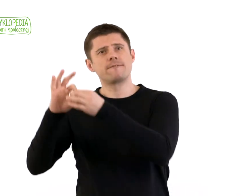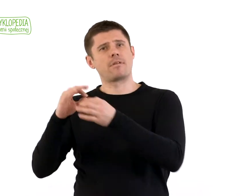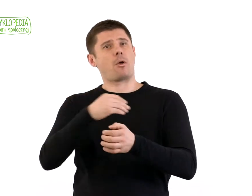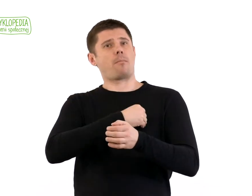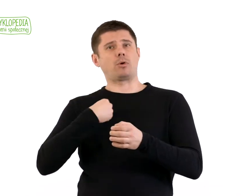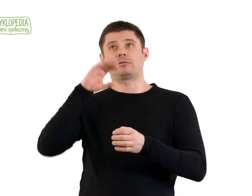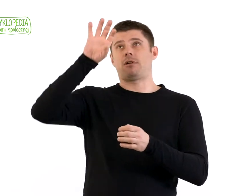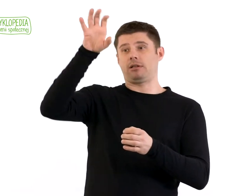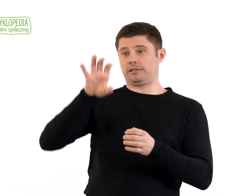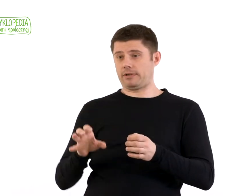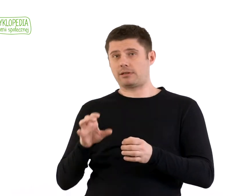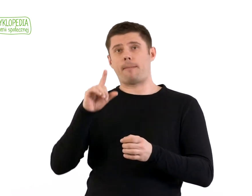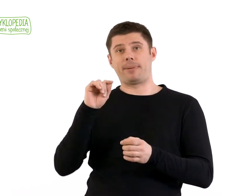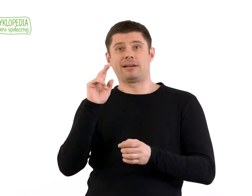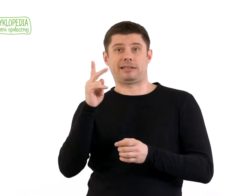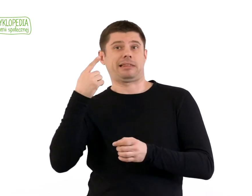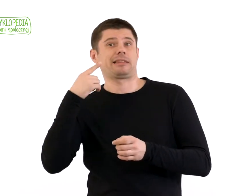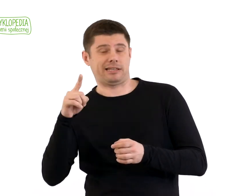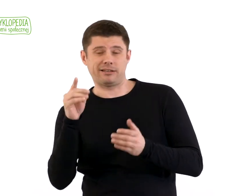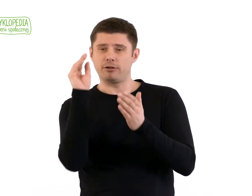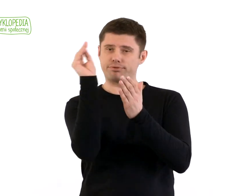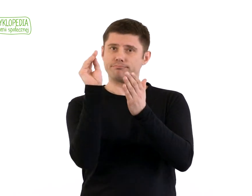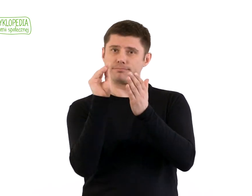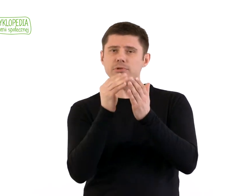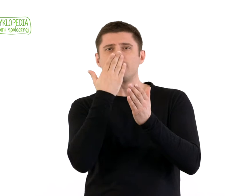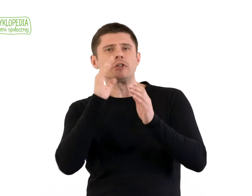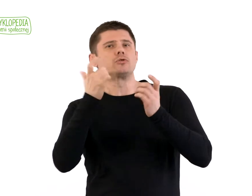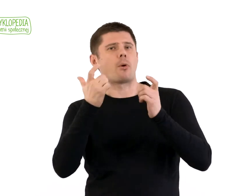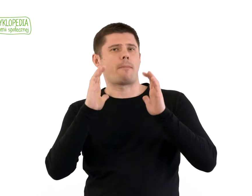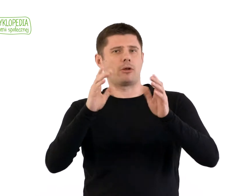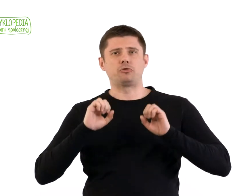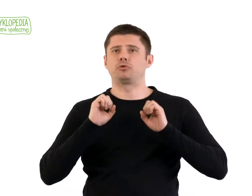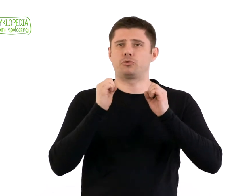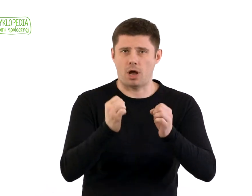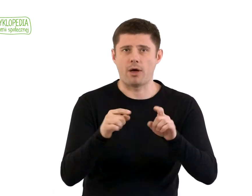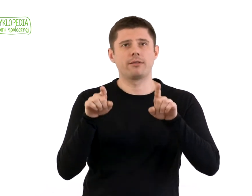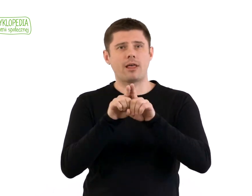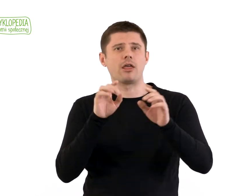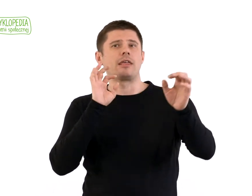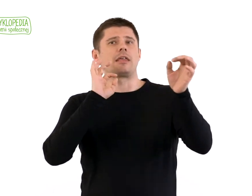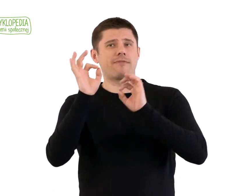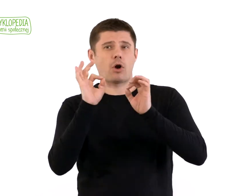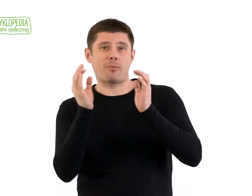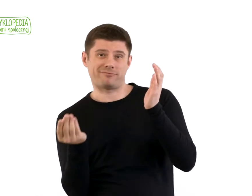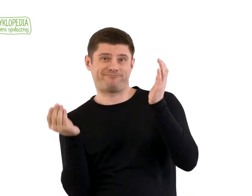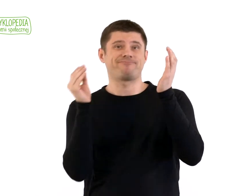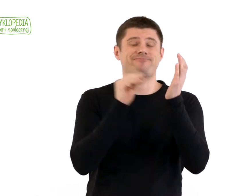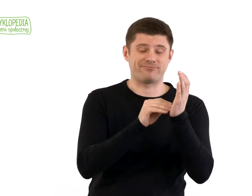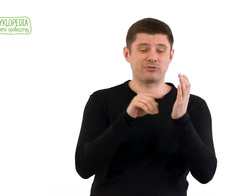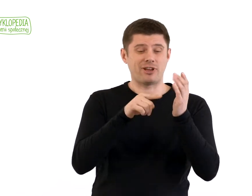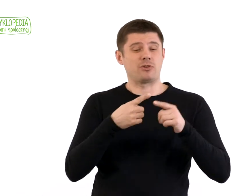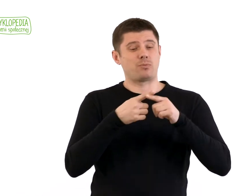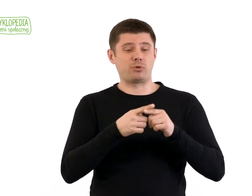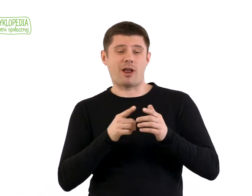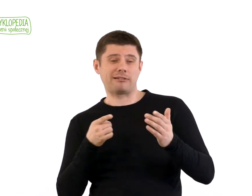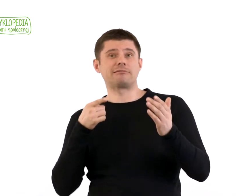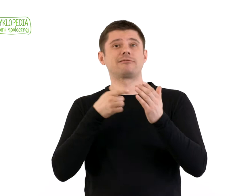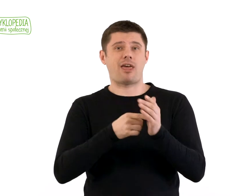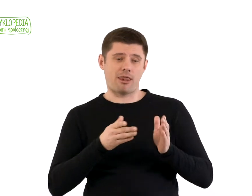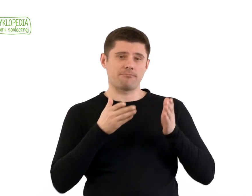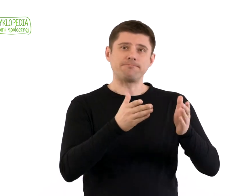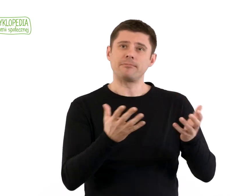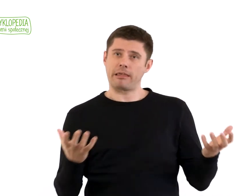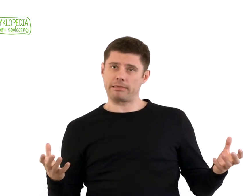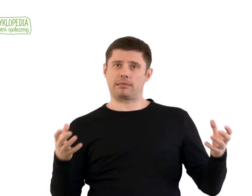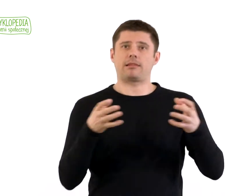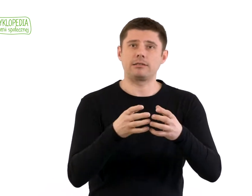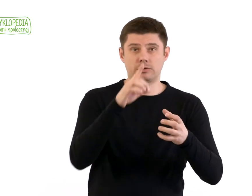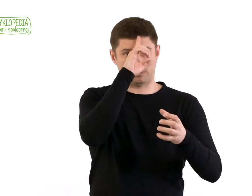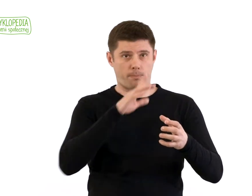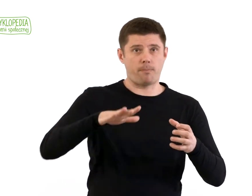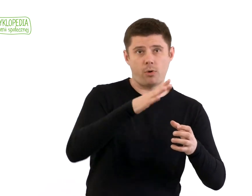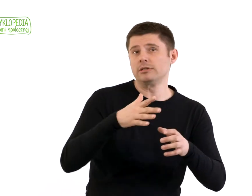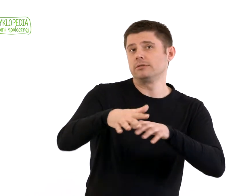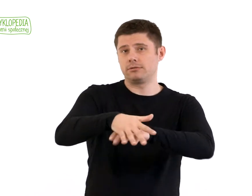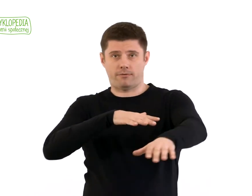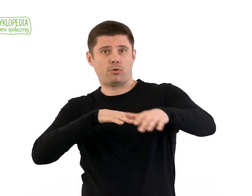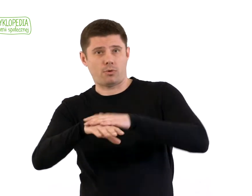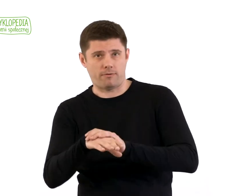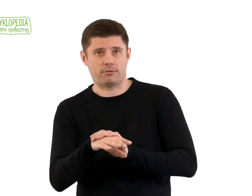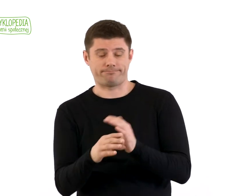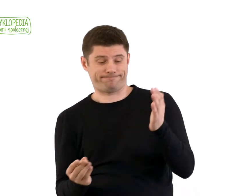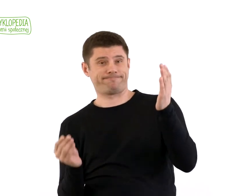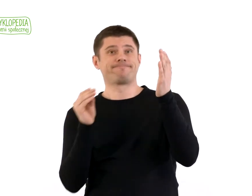(zgodnie z Polską Klasyfikacją Działalności – PKD) oraz informacja, że spółdzielnia działa na rzecz reintegracji społecznej i zawodowej;